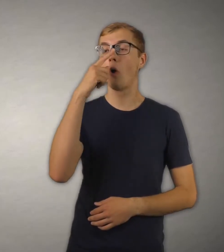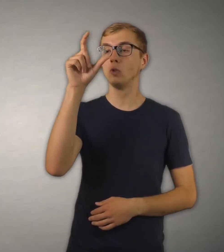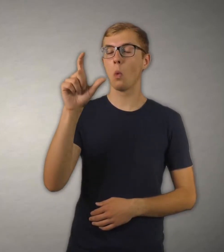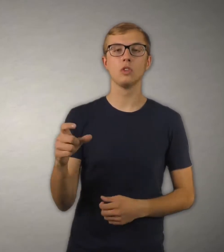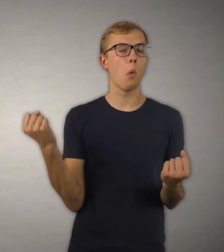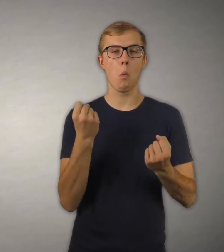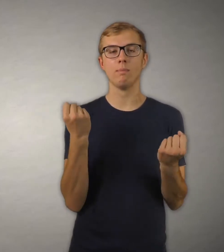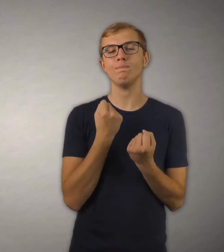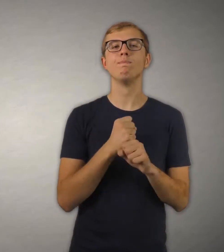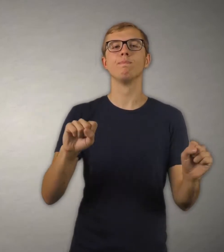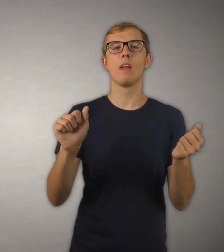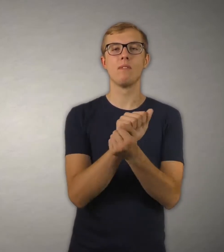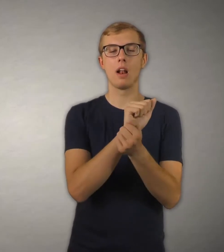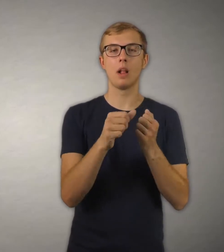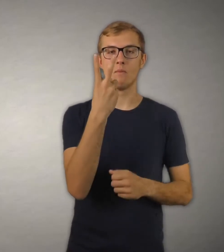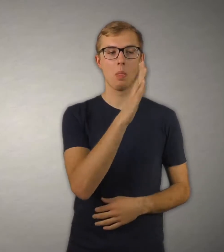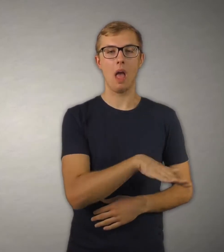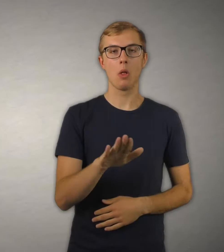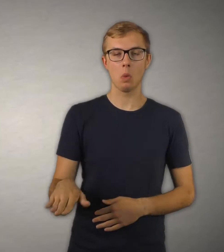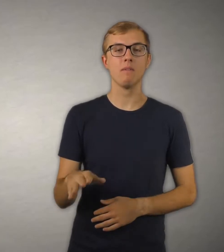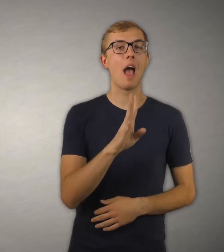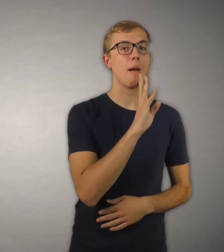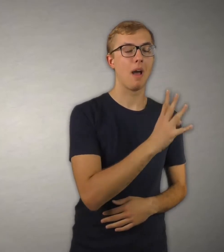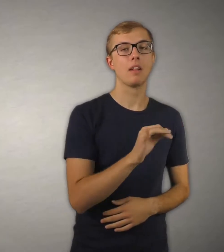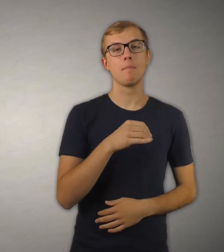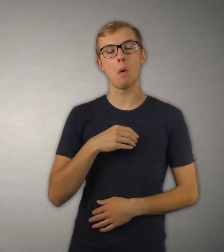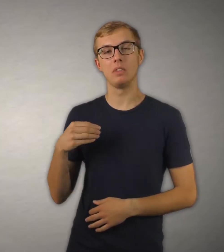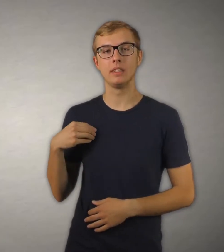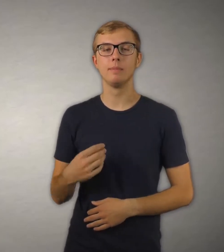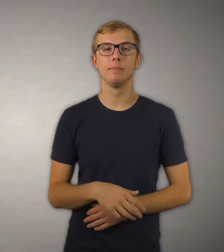Kościuszko mocno walczył o wolność dwóch narodów - amerykańskiego i polskiego.